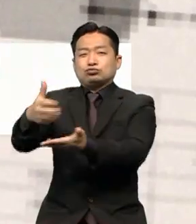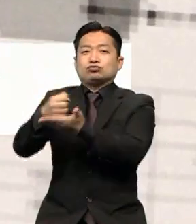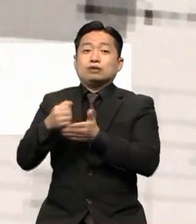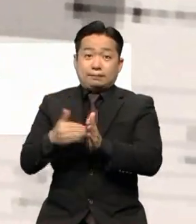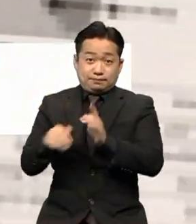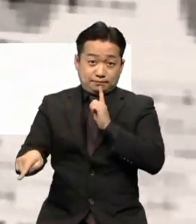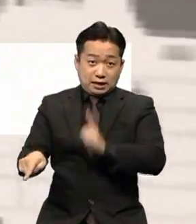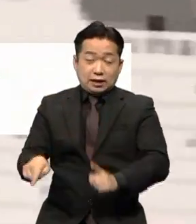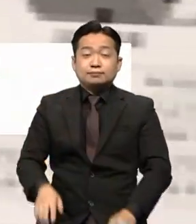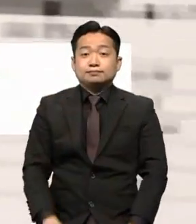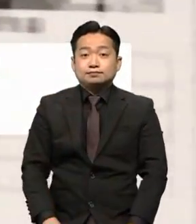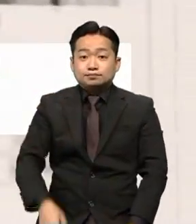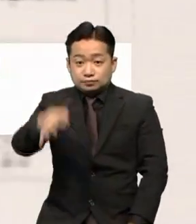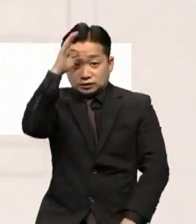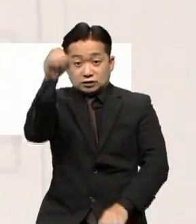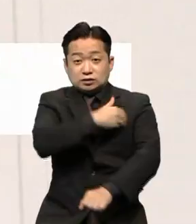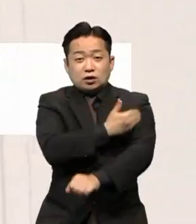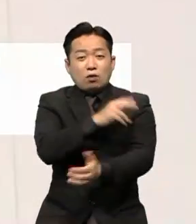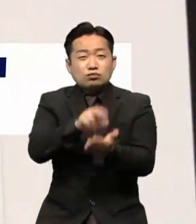기술력 문제를 해결하기 위해 LG의 핵심